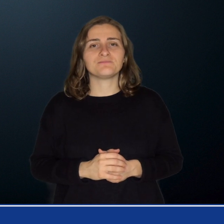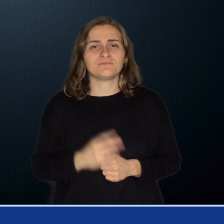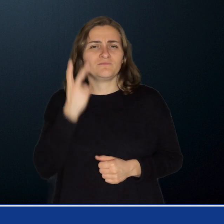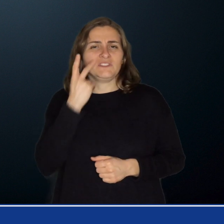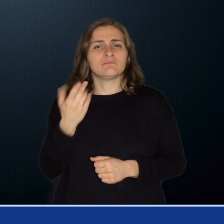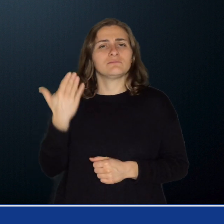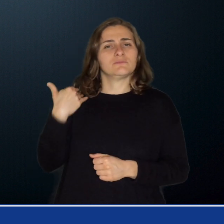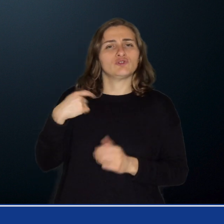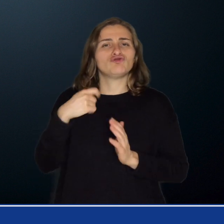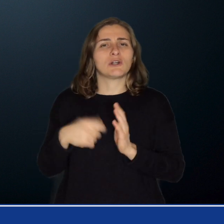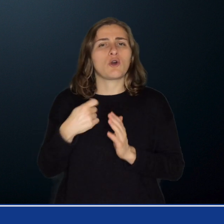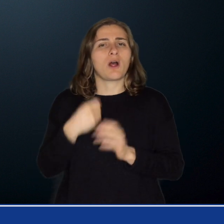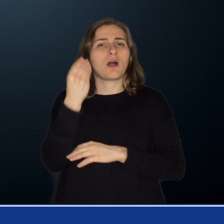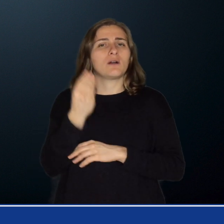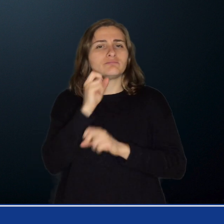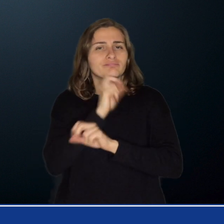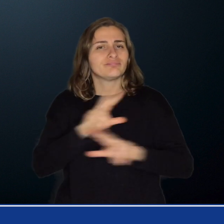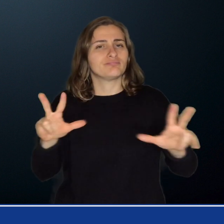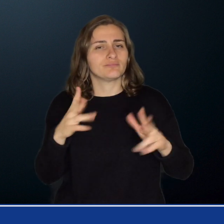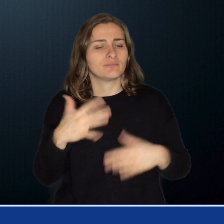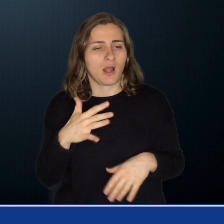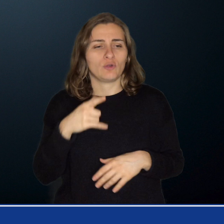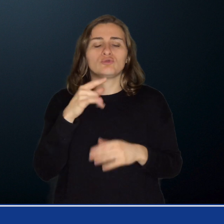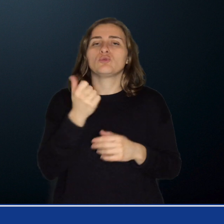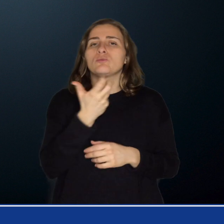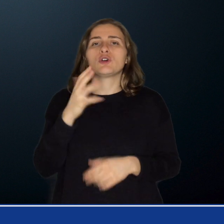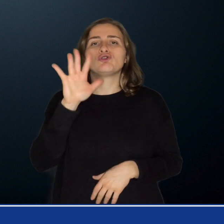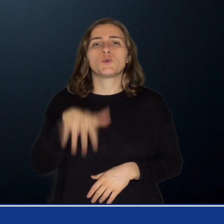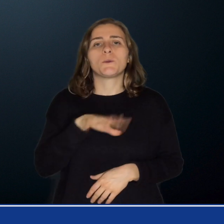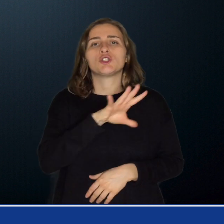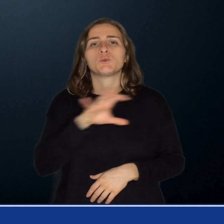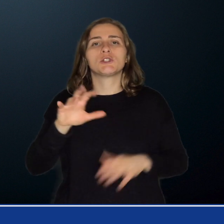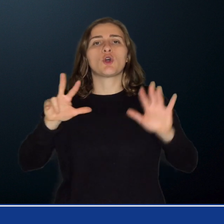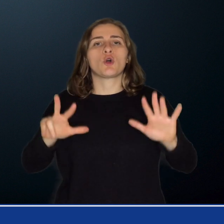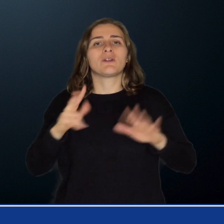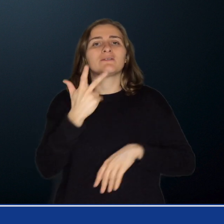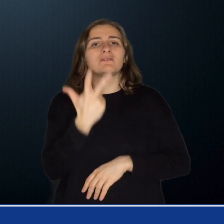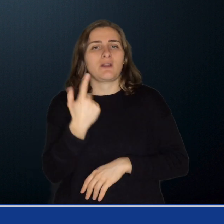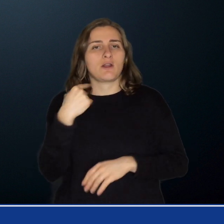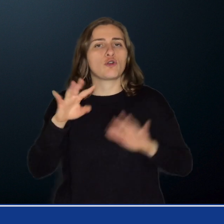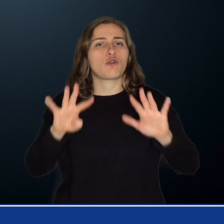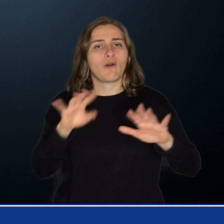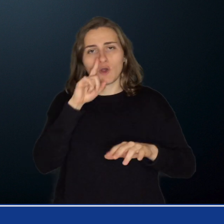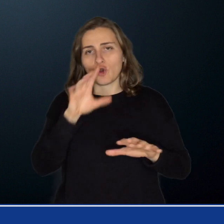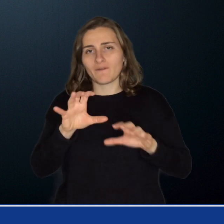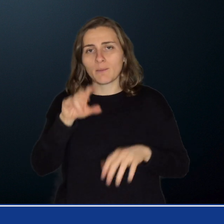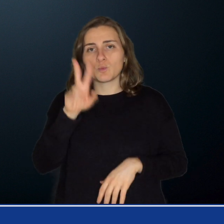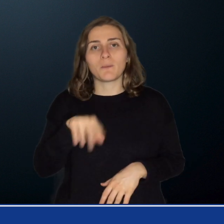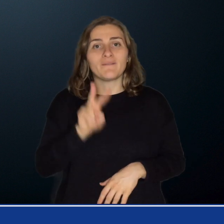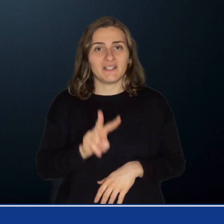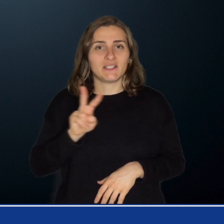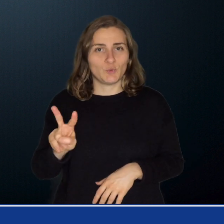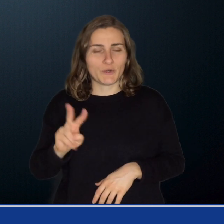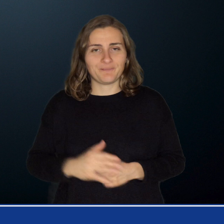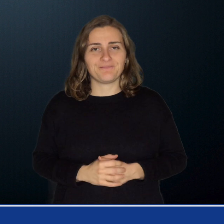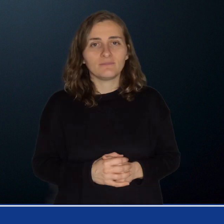Ne avevamo già parlato nella Circolare ENS n.5583 del 9.11.2022.